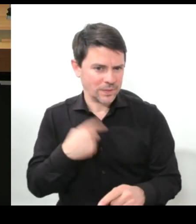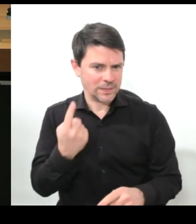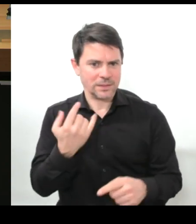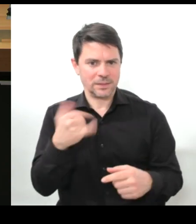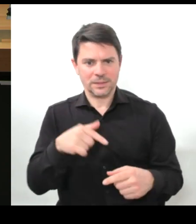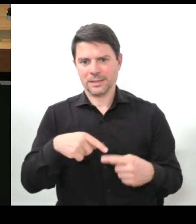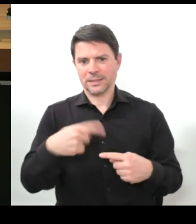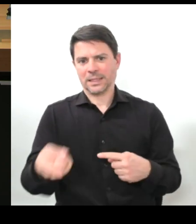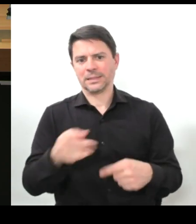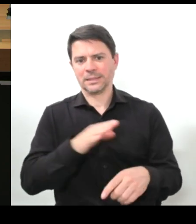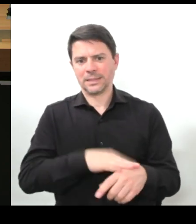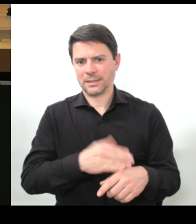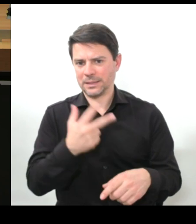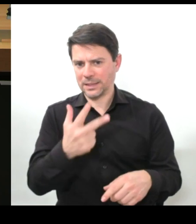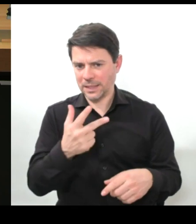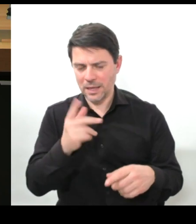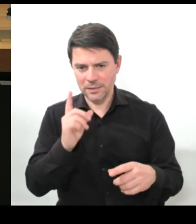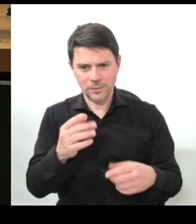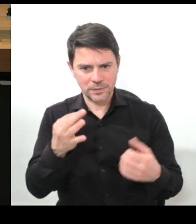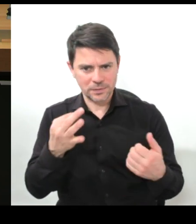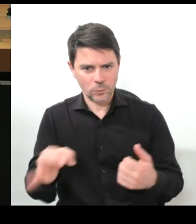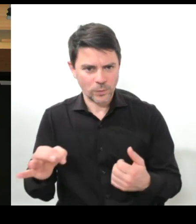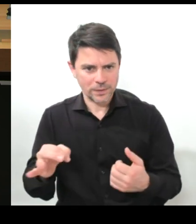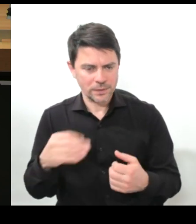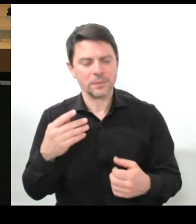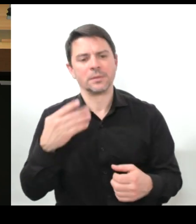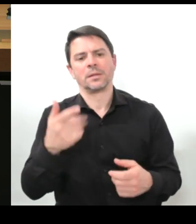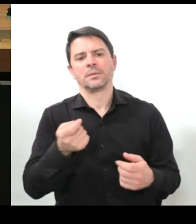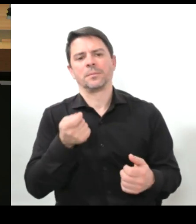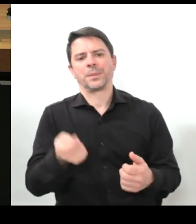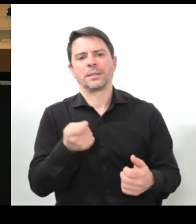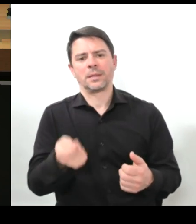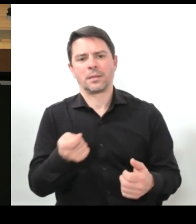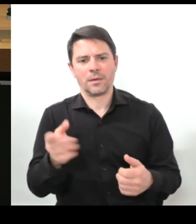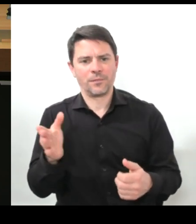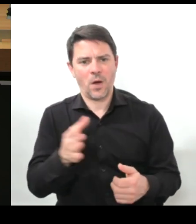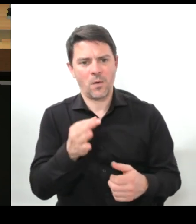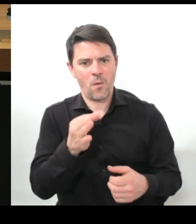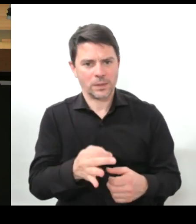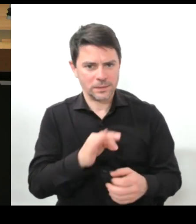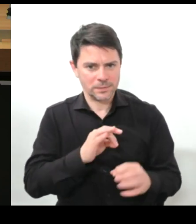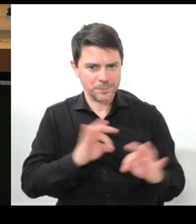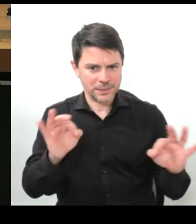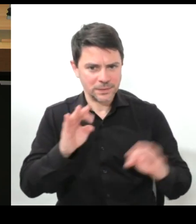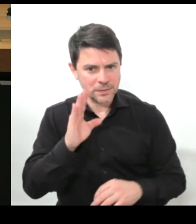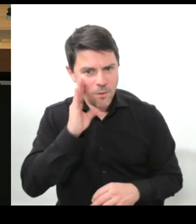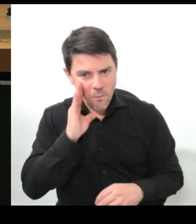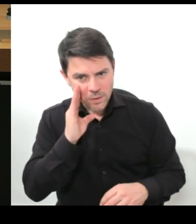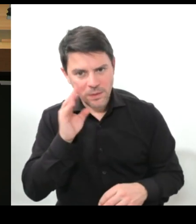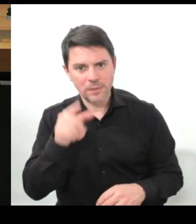Welche Themen werden denn so von den Mieterb aufgebracht, wenn man mit ihm spricht. Es geht um Sicherheit, es geht um Sauberkeit.